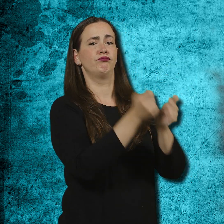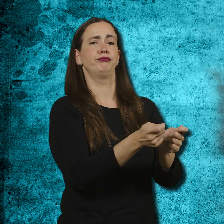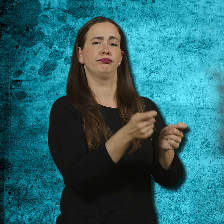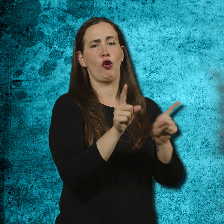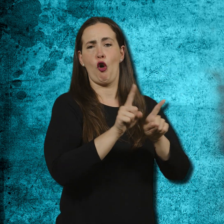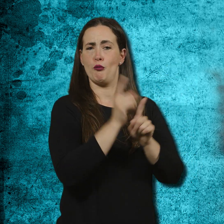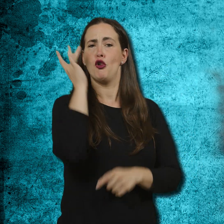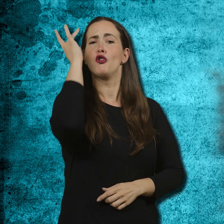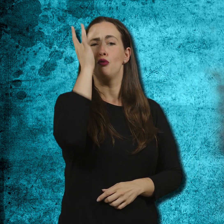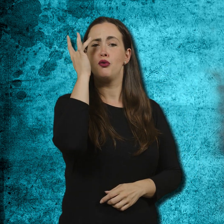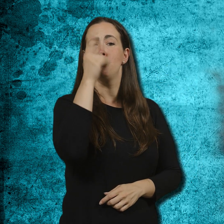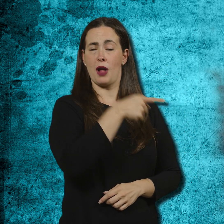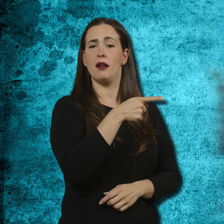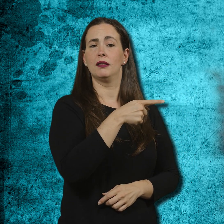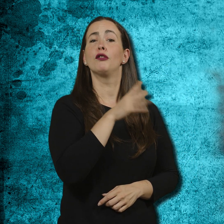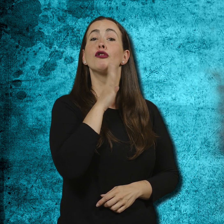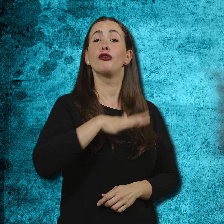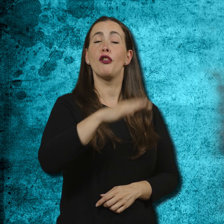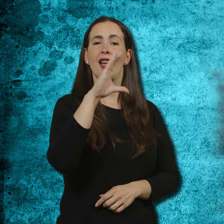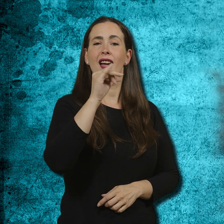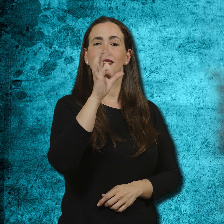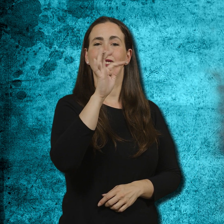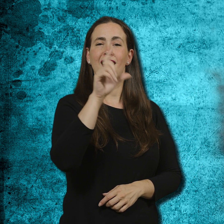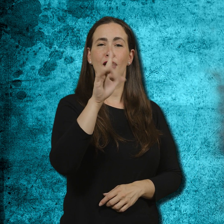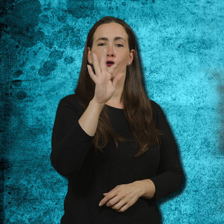Aviat va ser nomenat vicari de Castellfolit del Boix (el Bages)